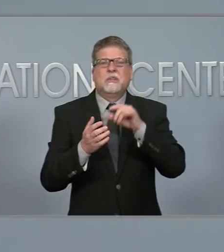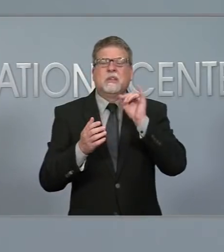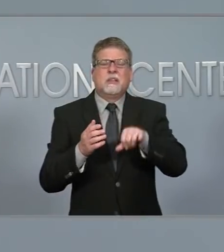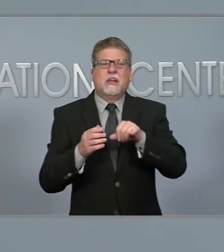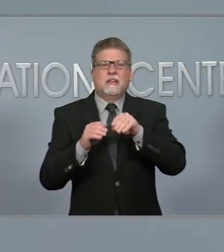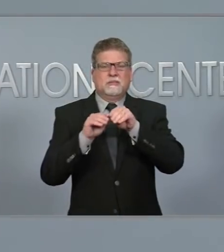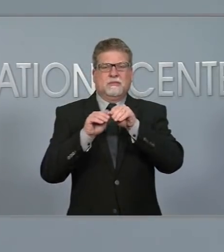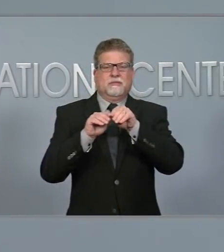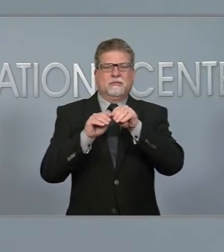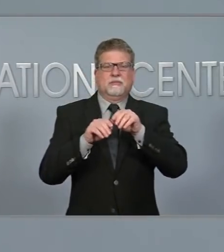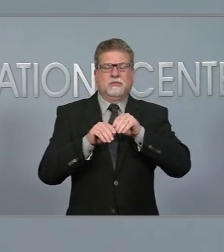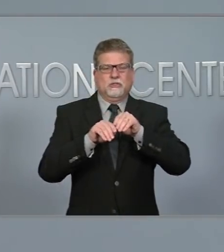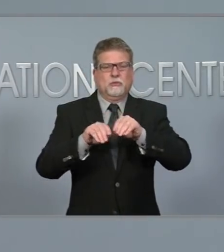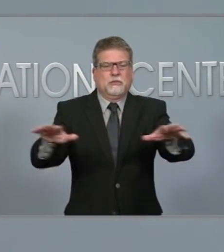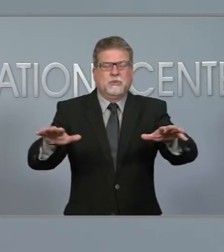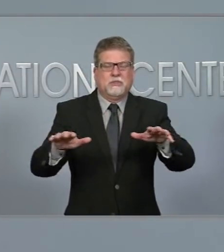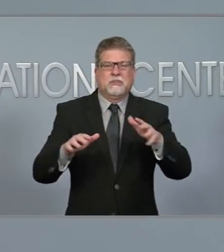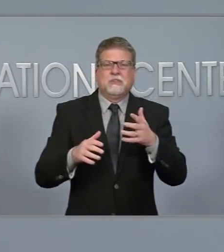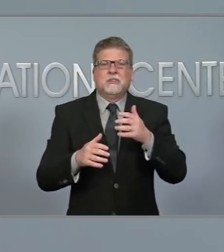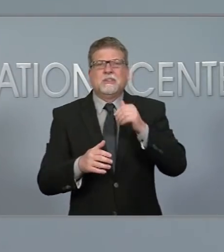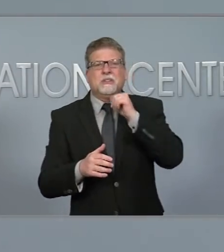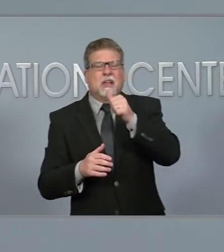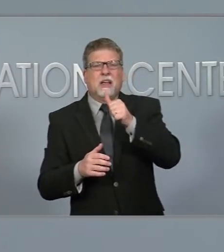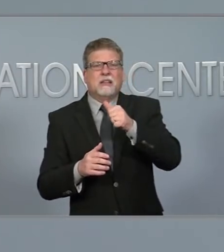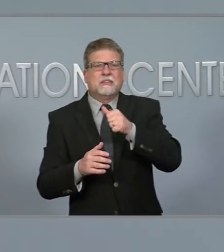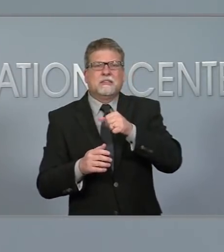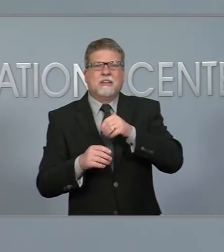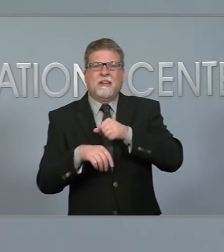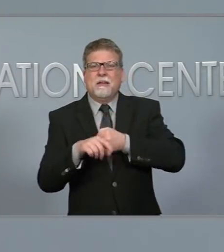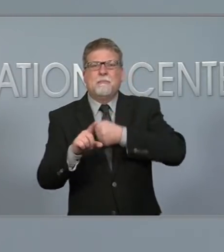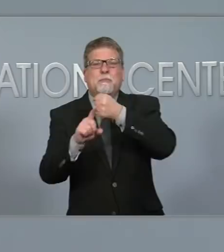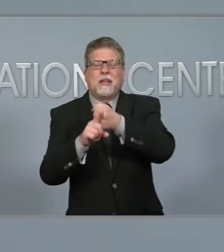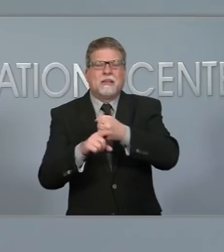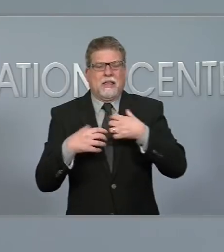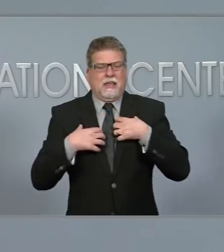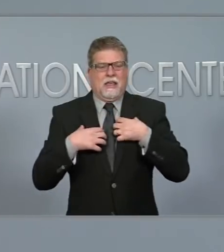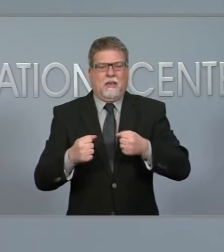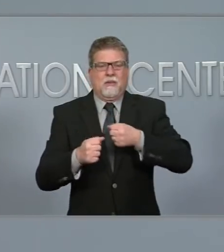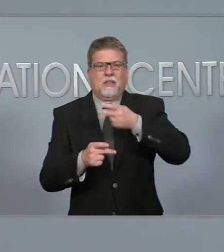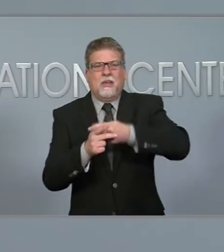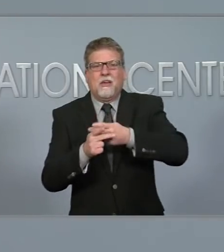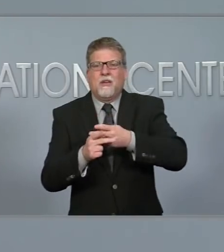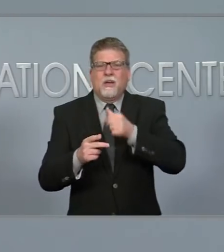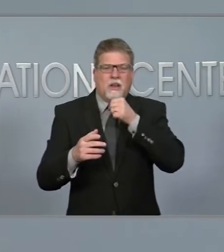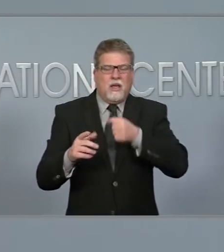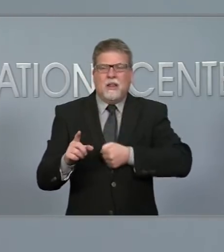es menos severa.